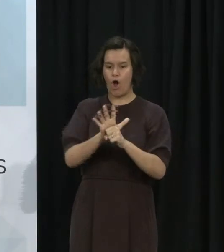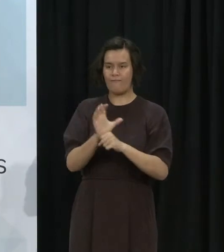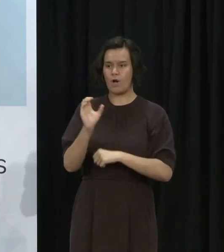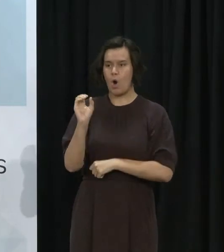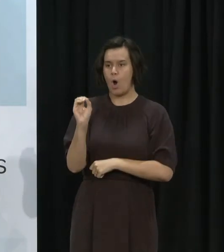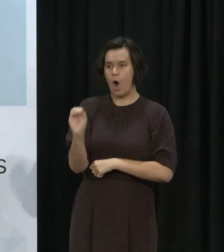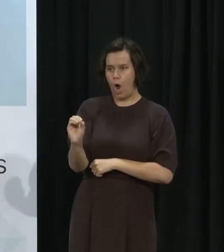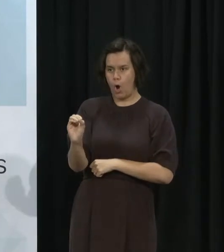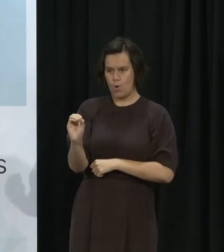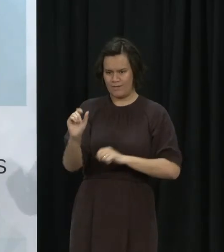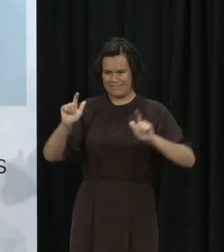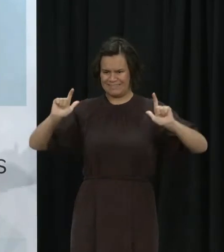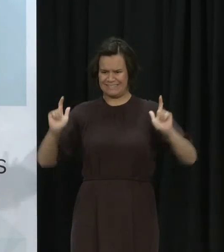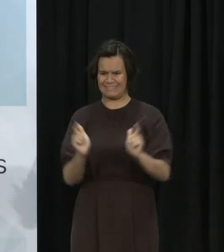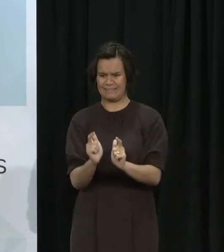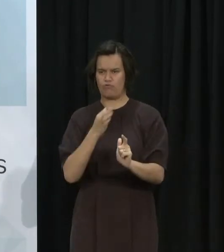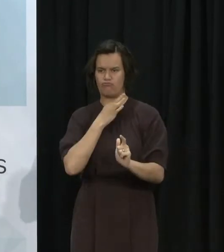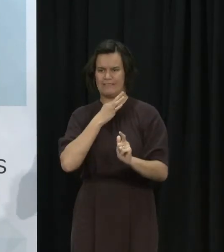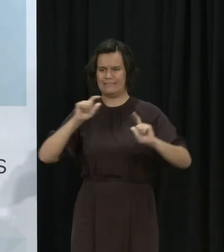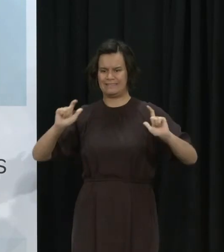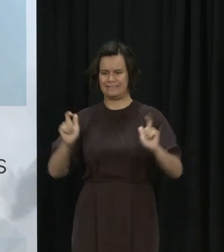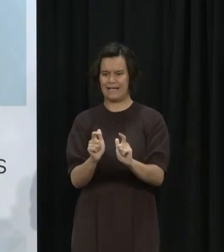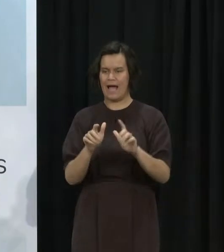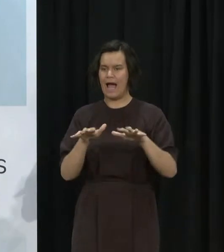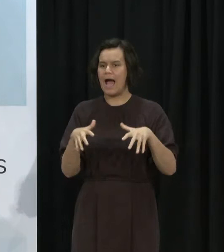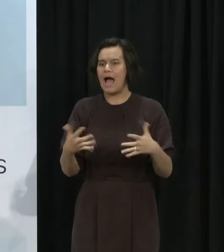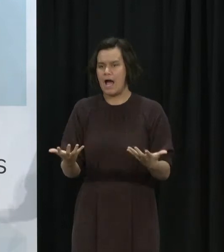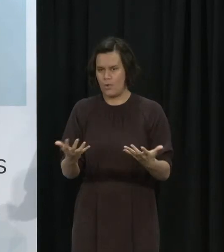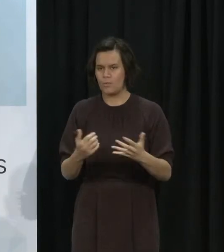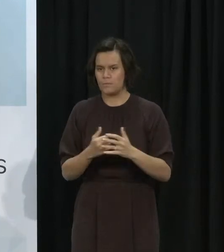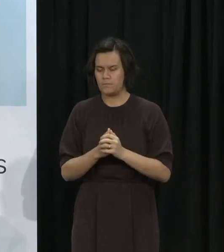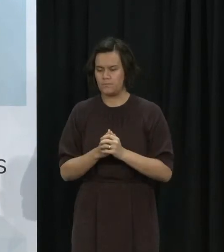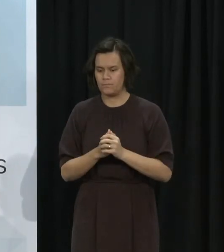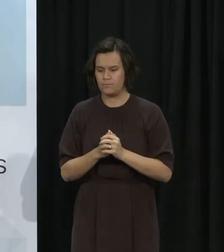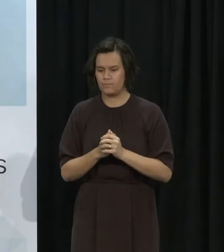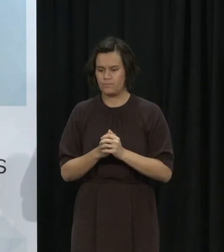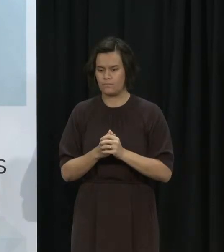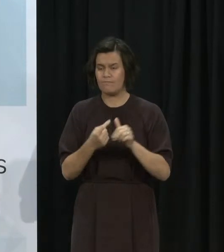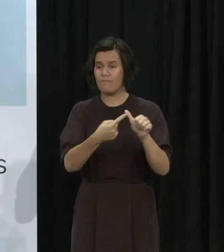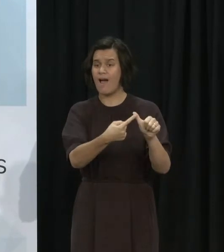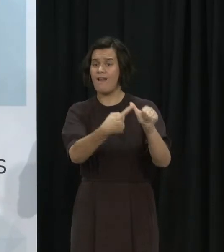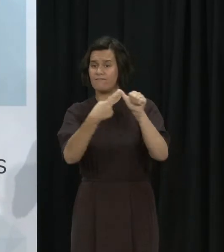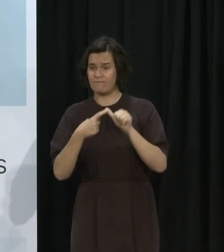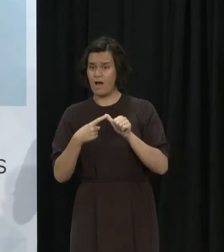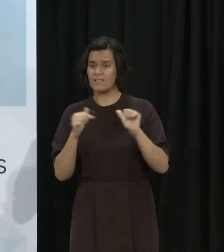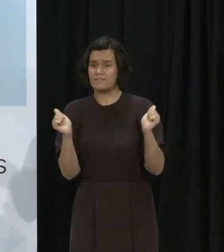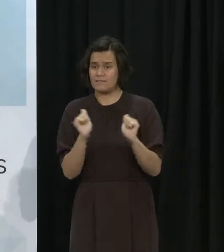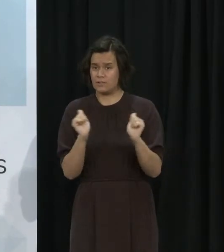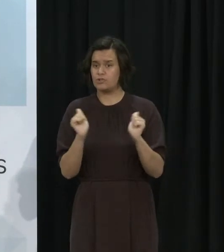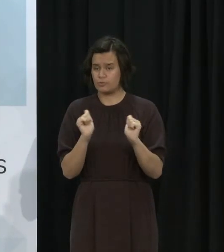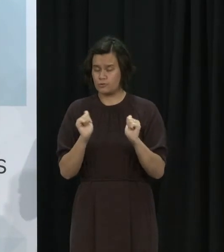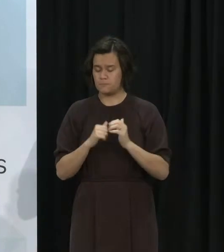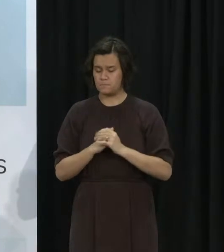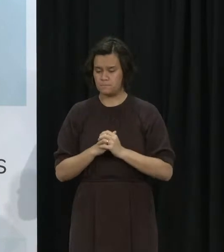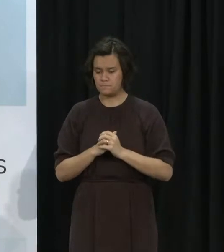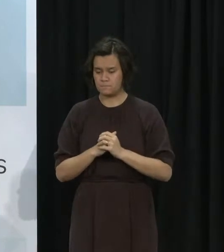waahi ia ki te tuku tohutohu mo te whakaputanga o te kaupapa mo rangatahi o Aotearoa. Inanahi i hui te Rnanga Kwanatanga ki